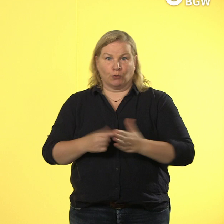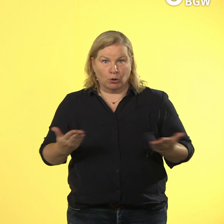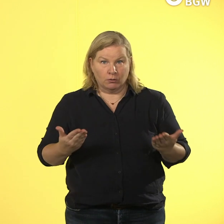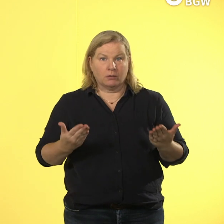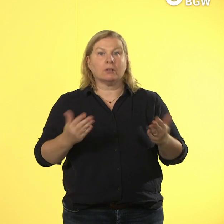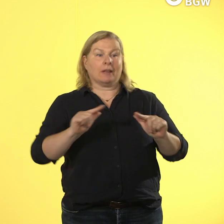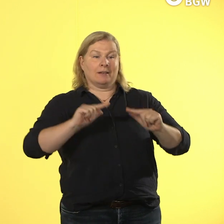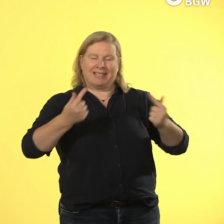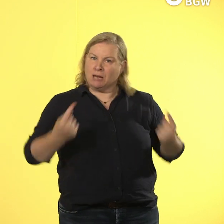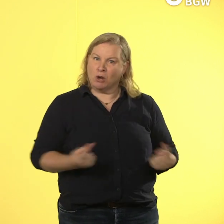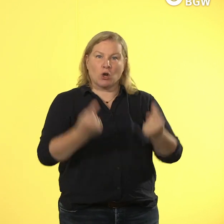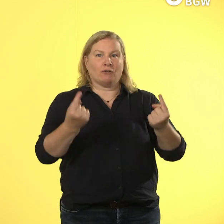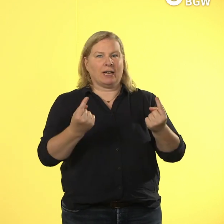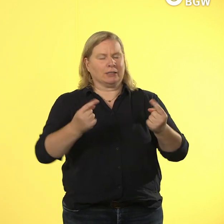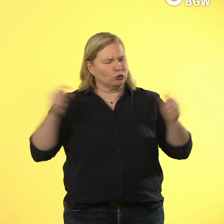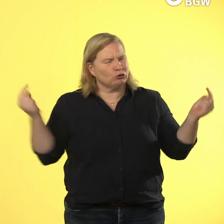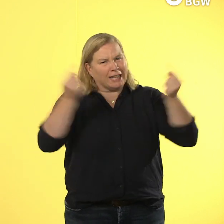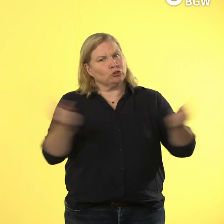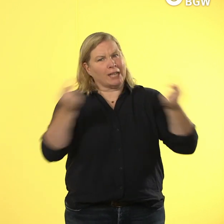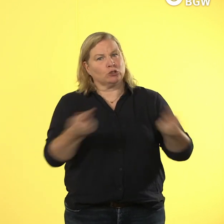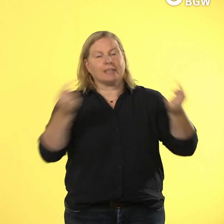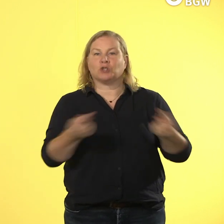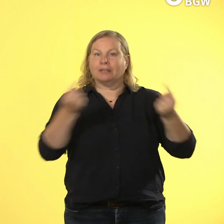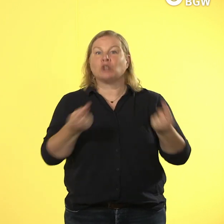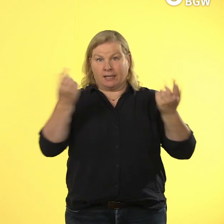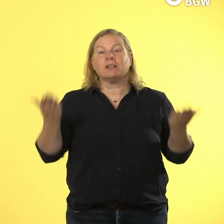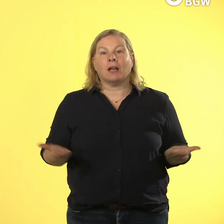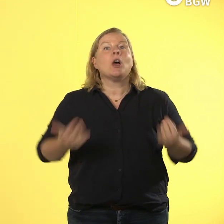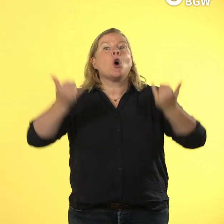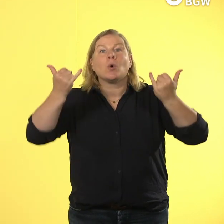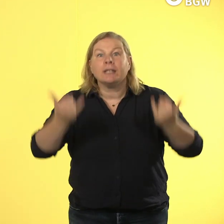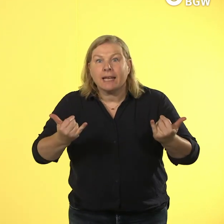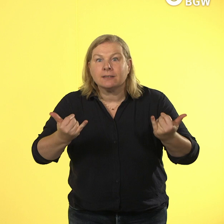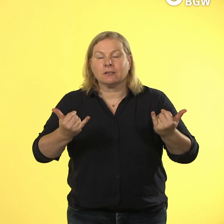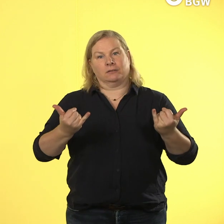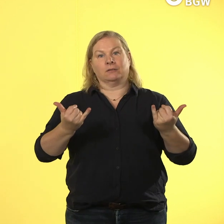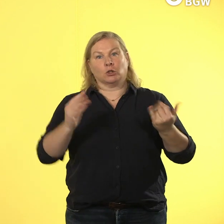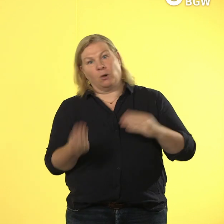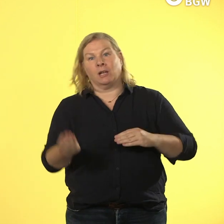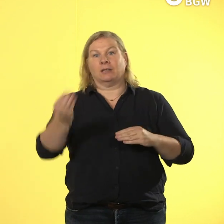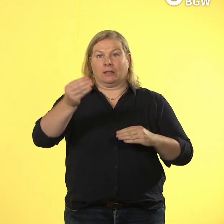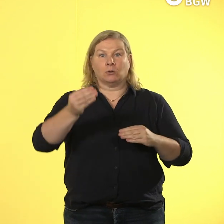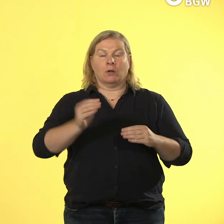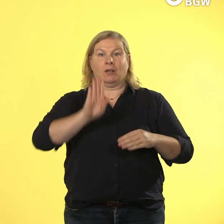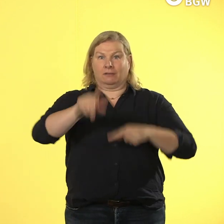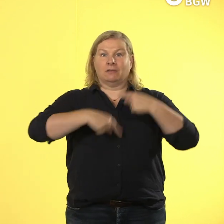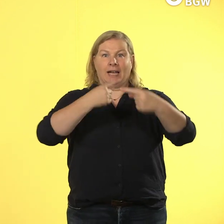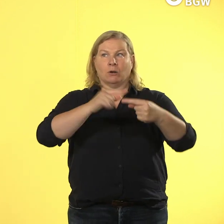Und nun sollen Sie auch noch sich völlig neu auffassen, Ihre Rolle überdenken. Wie soll das gehen? Da ist es in meinen Augen wichtig,